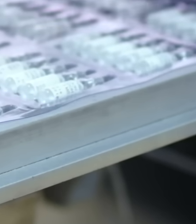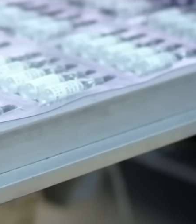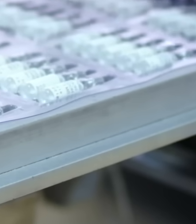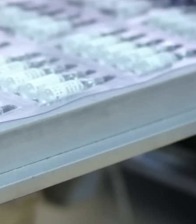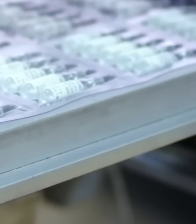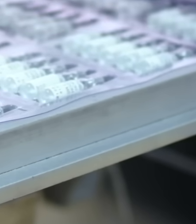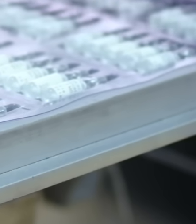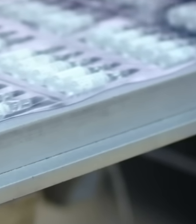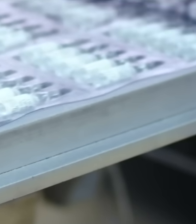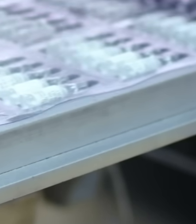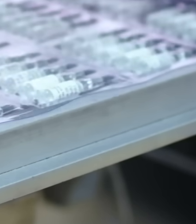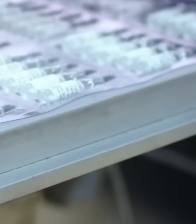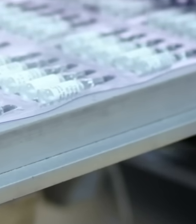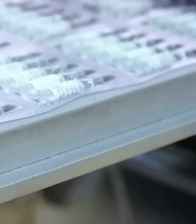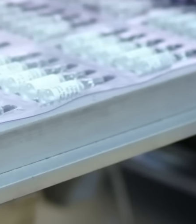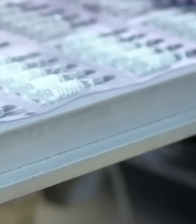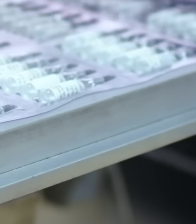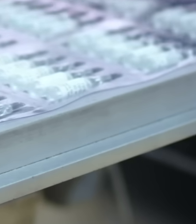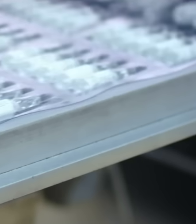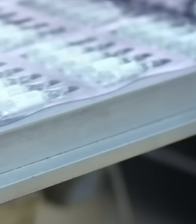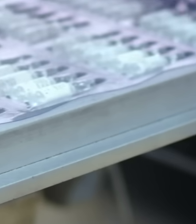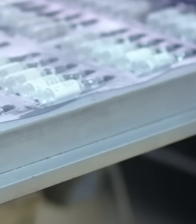Pero muchas farmacéuticas tienen contratos millonarios para surtir